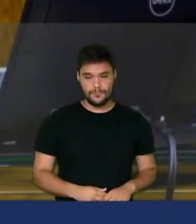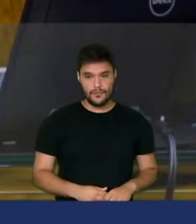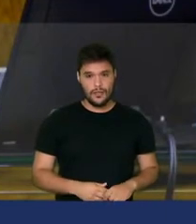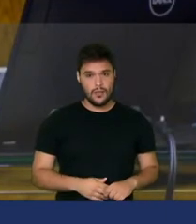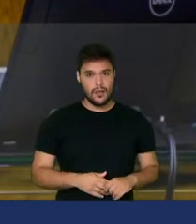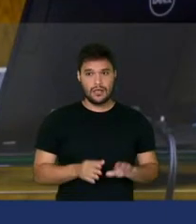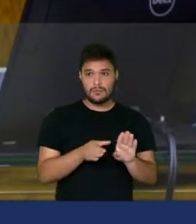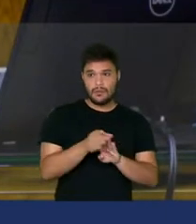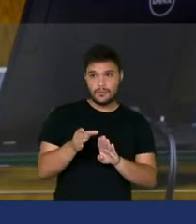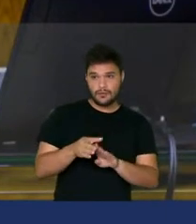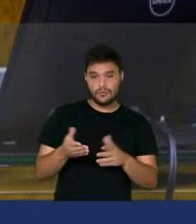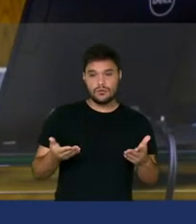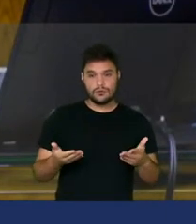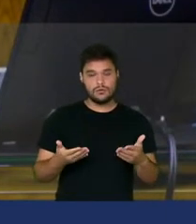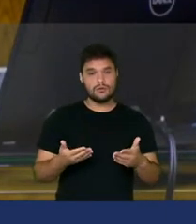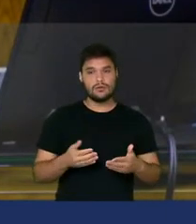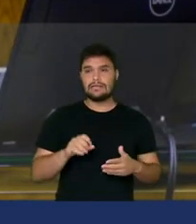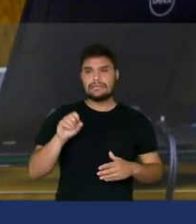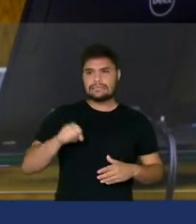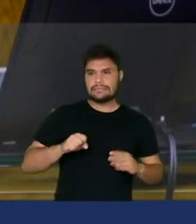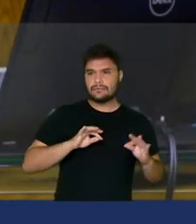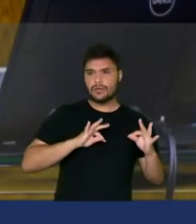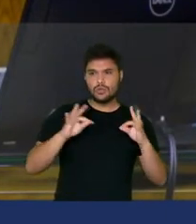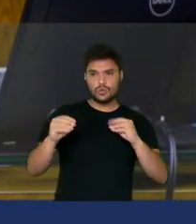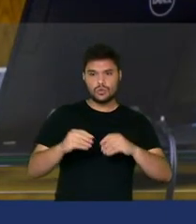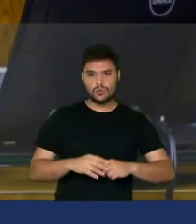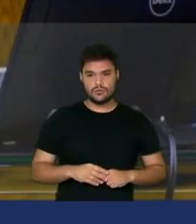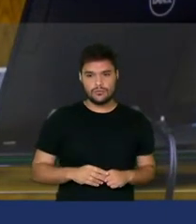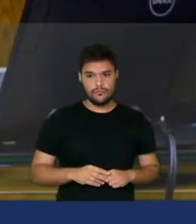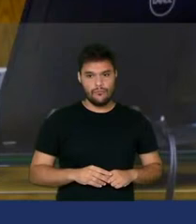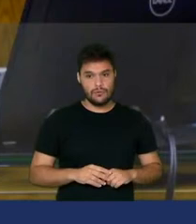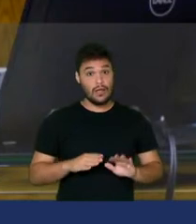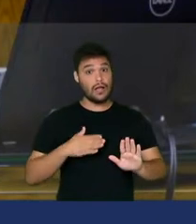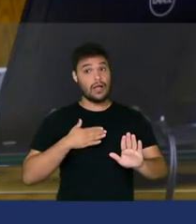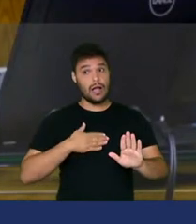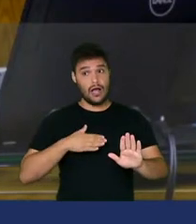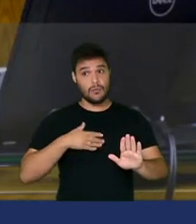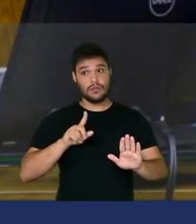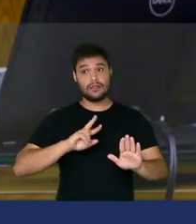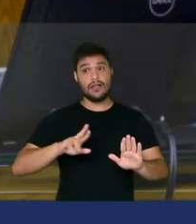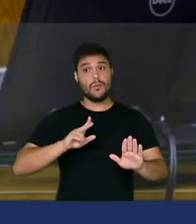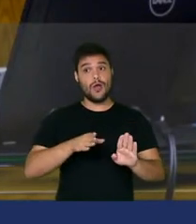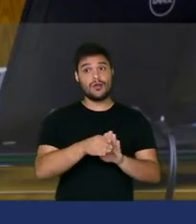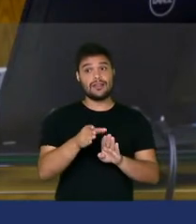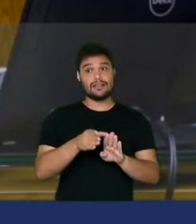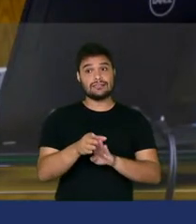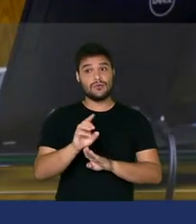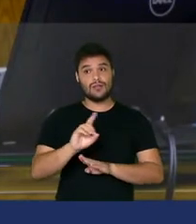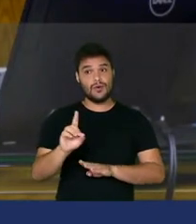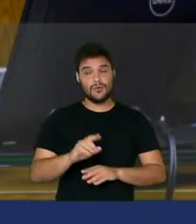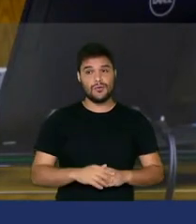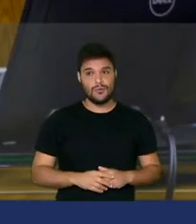MOBILIZARAM EM TORNO DESSA PAUTA. PASSA-SE A VOTAÇÃO, LISTO DE ENCAMINHAMENTO. [DEPUTADO]: SIM PARA TODO MUNDO.